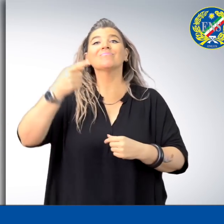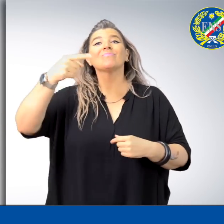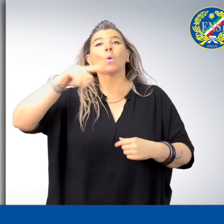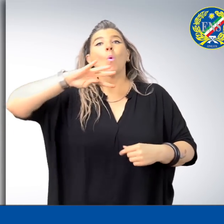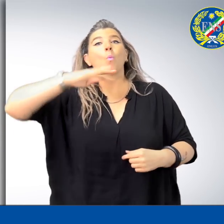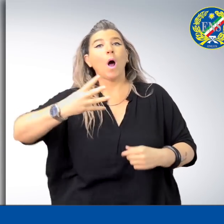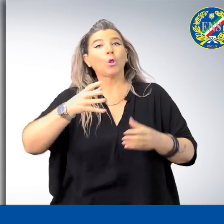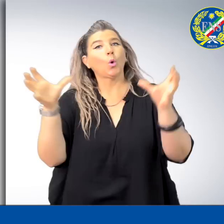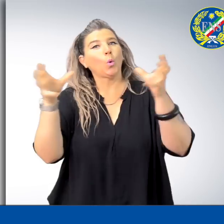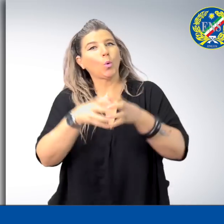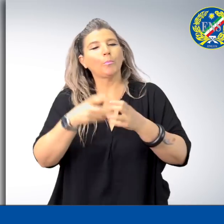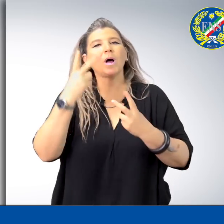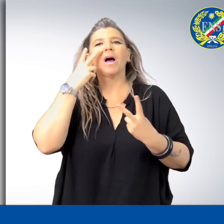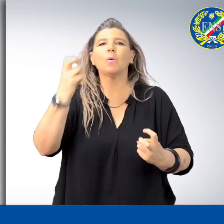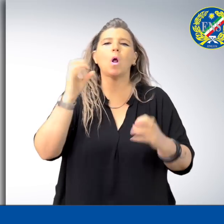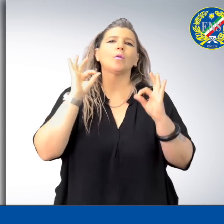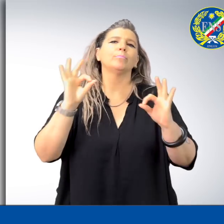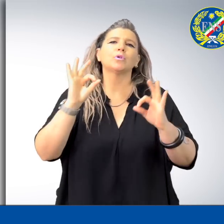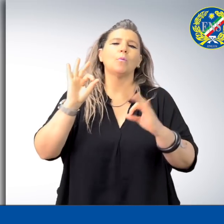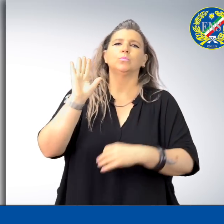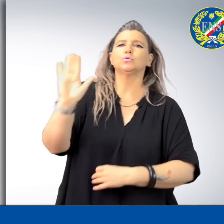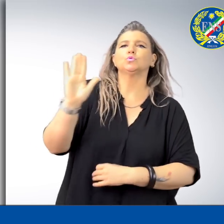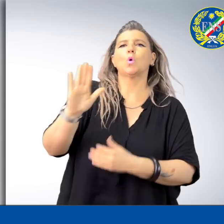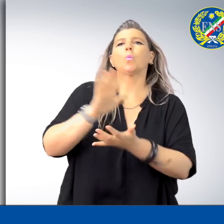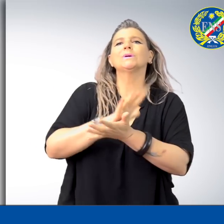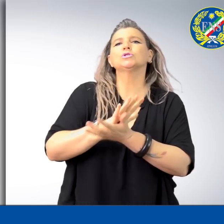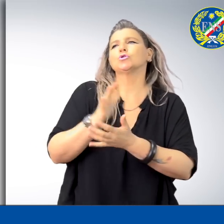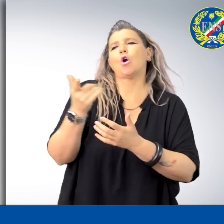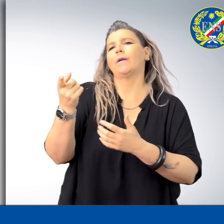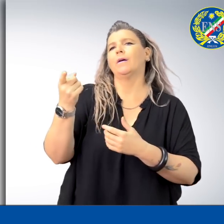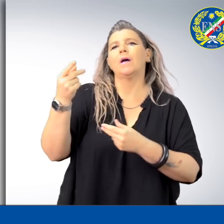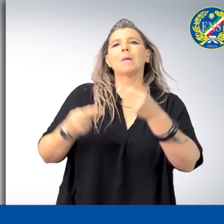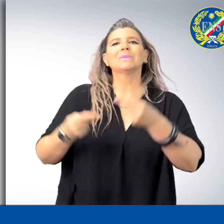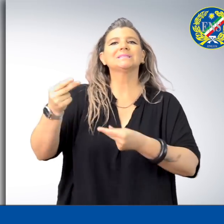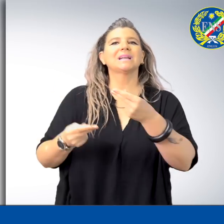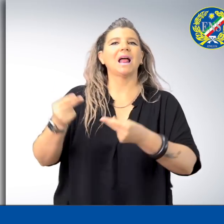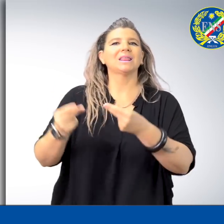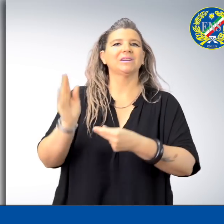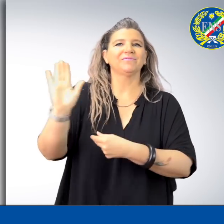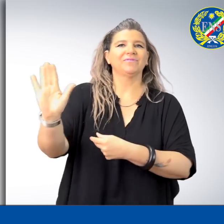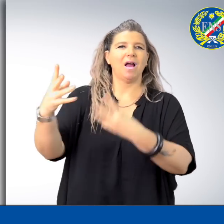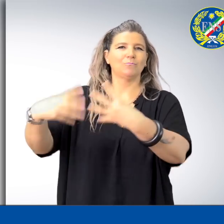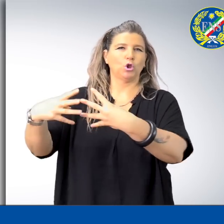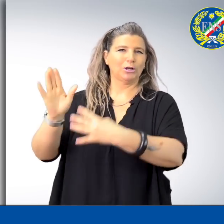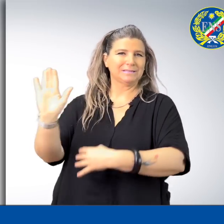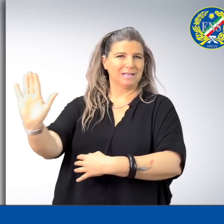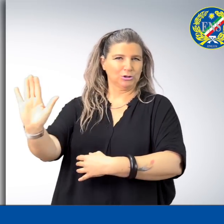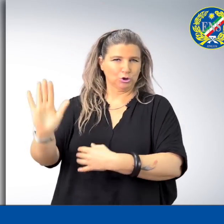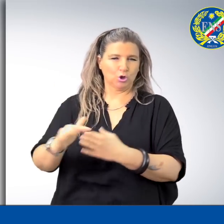Il quarto gruppo è relativo alle questioni amministrative della Motorizzazione Civile.